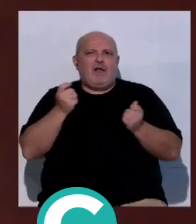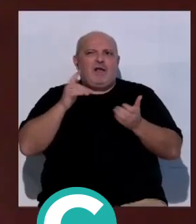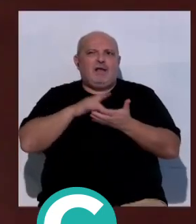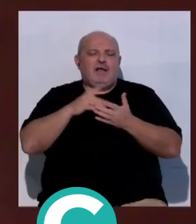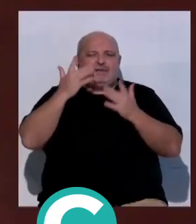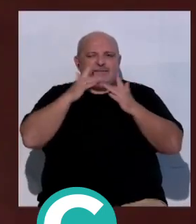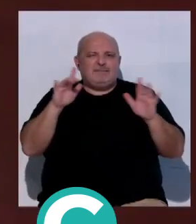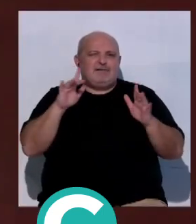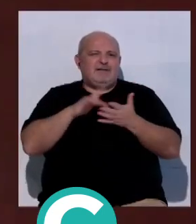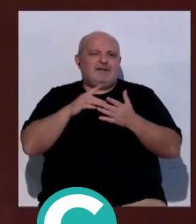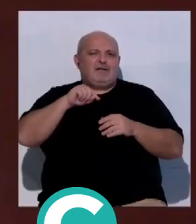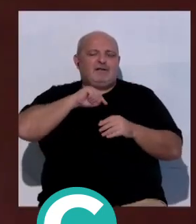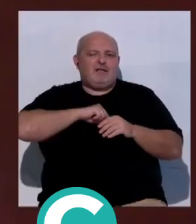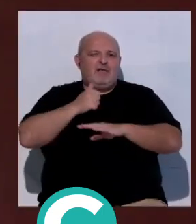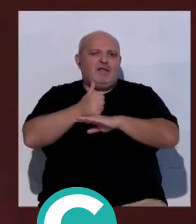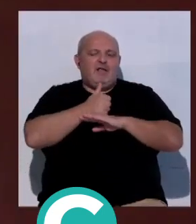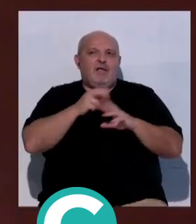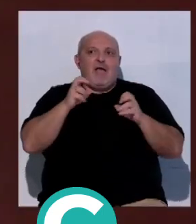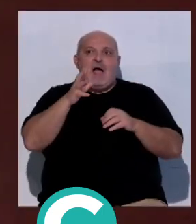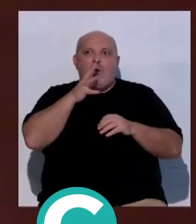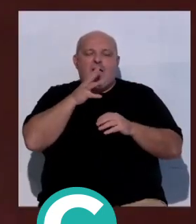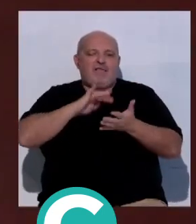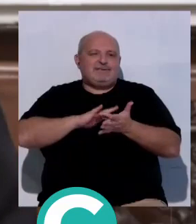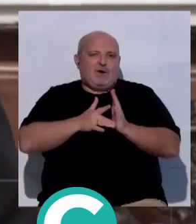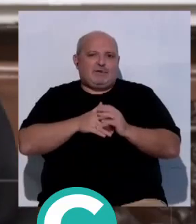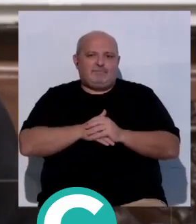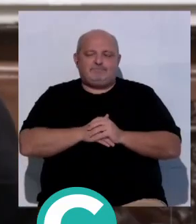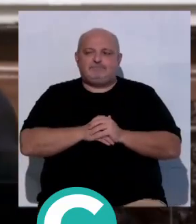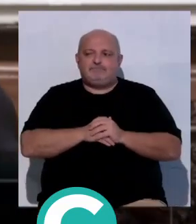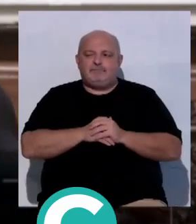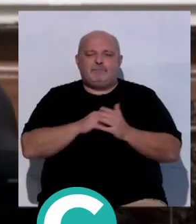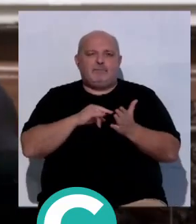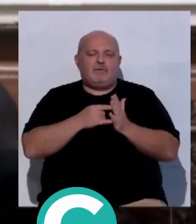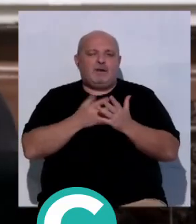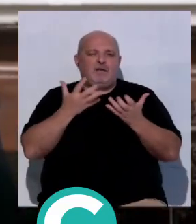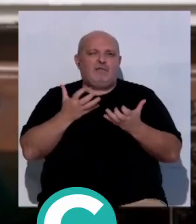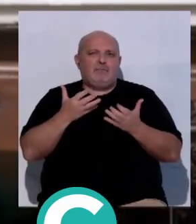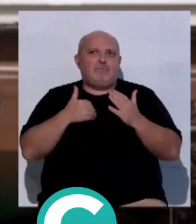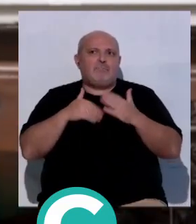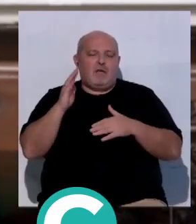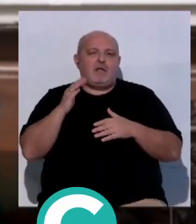sensibilización ciudadana bajo el lema el agua se agota guía obviamente tiene más tiene más pero